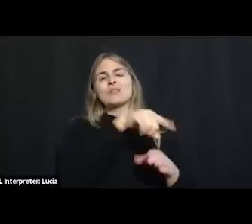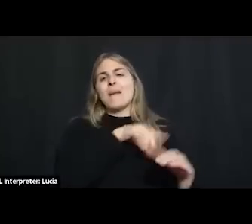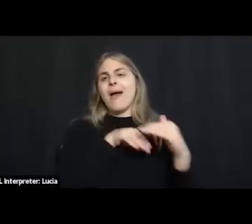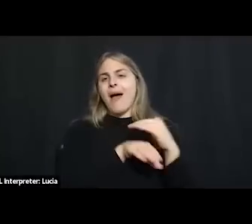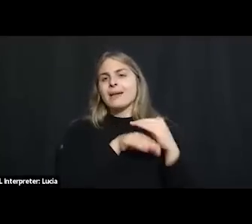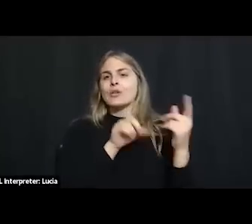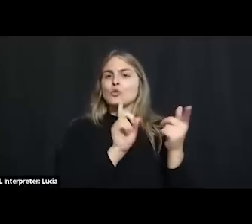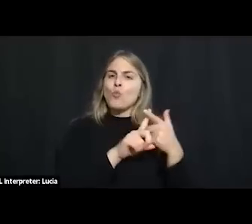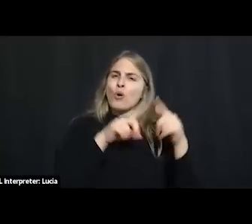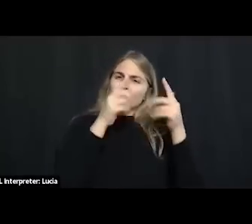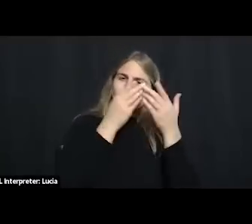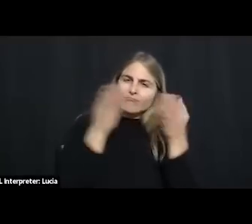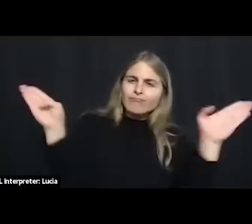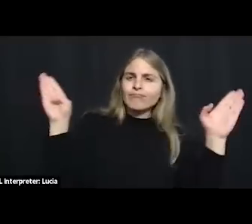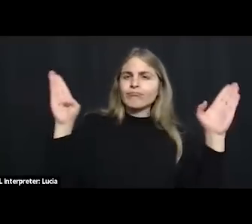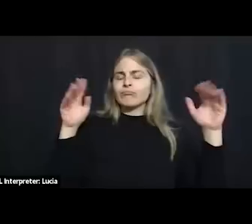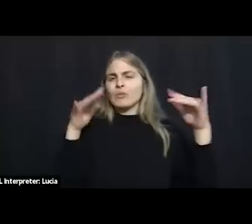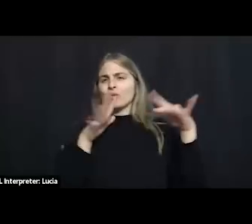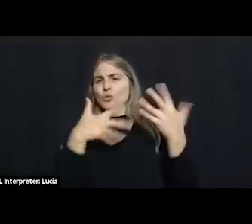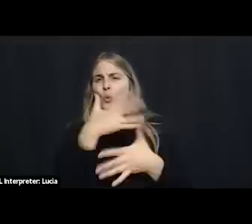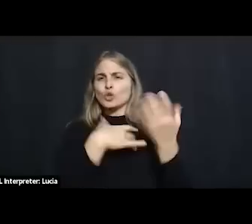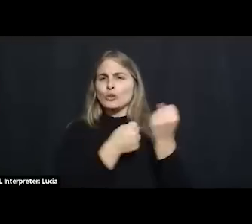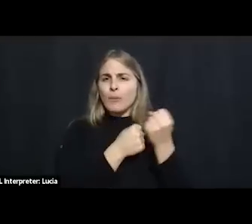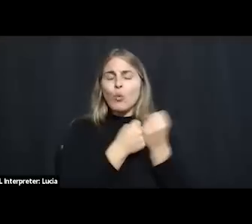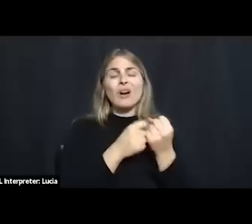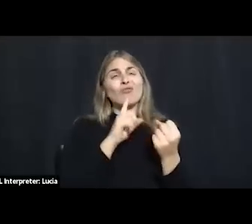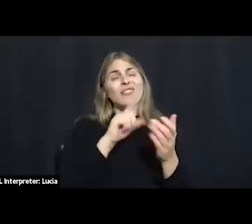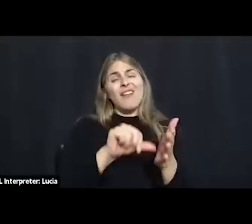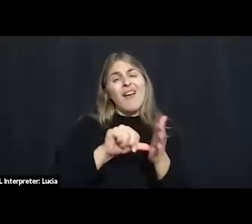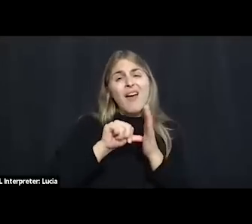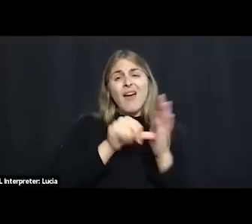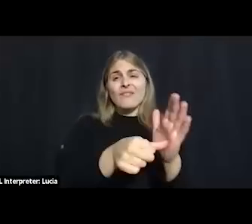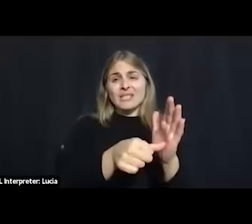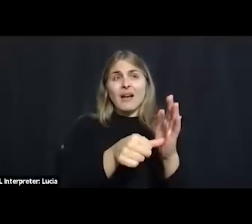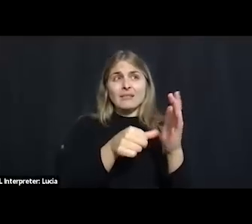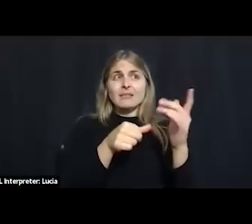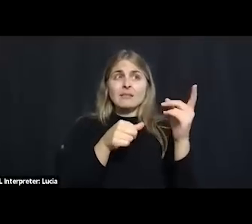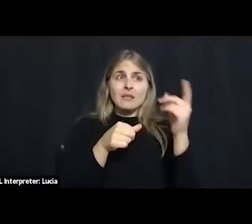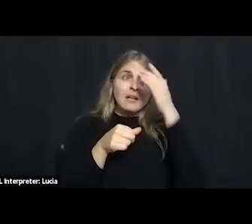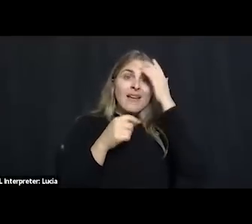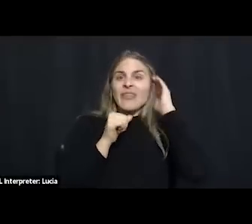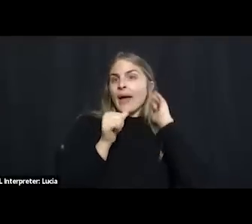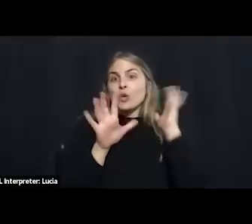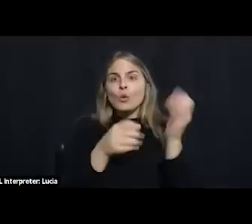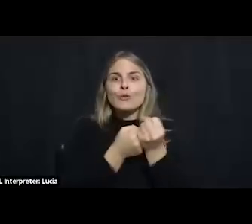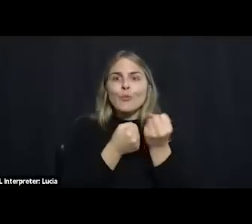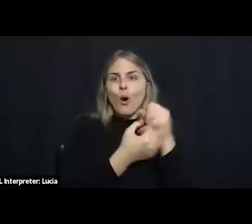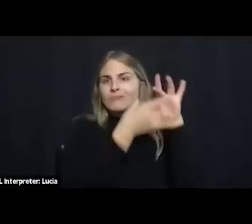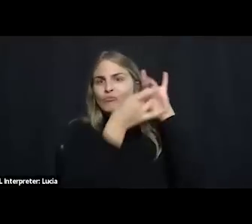reduce la dependencia o el énfasis excesivo en el apoyo que está vinculado al centro de salud mental o al servicio de vivienda.